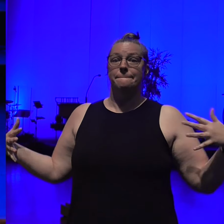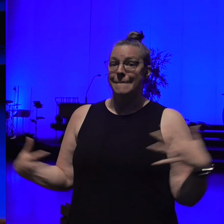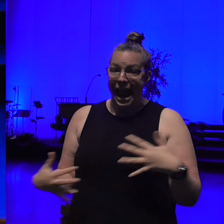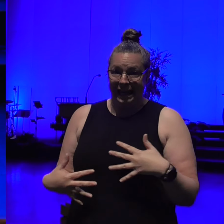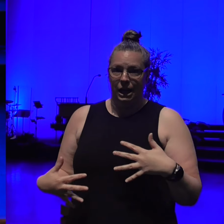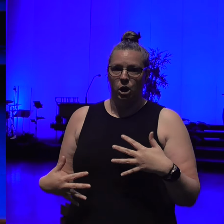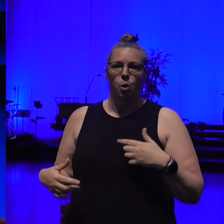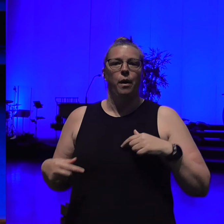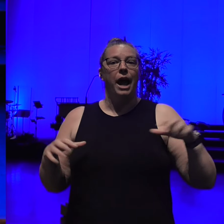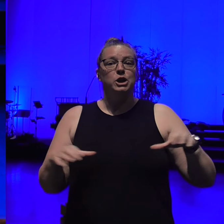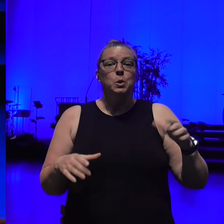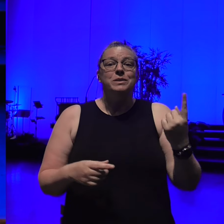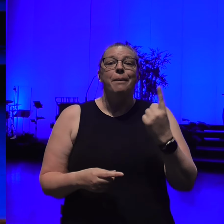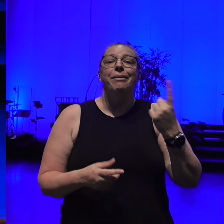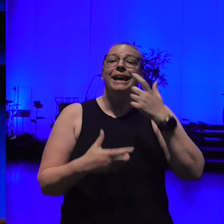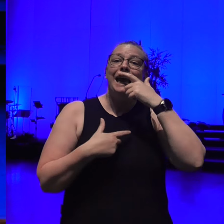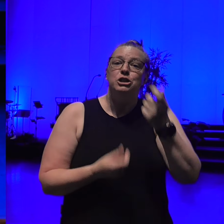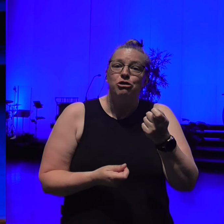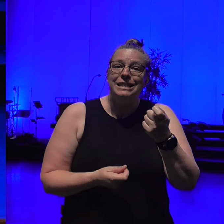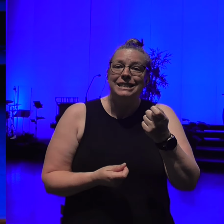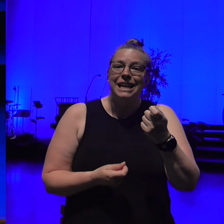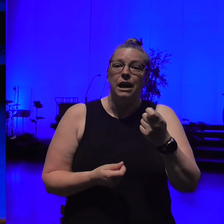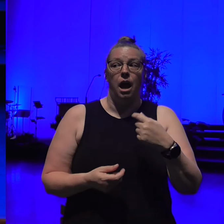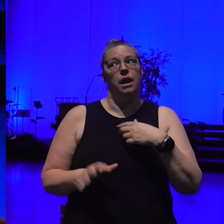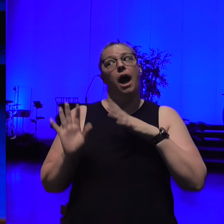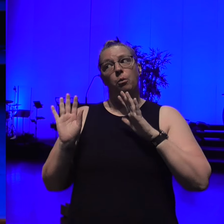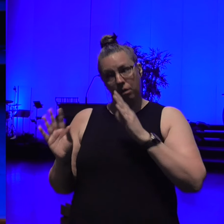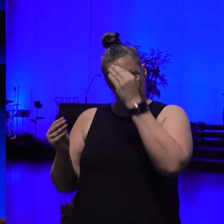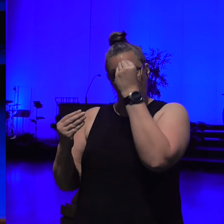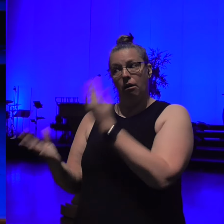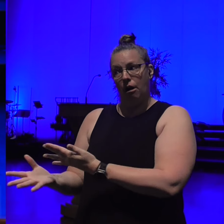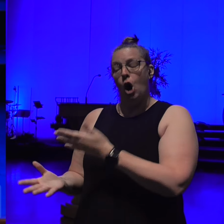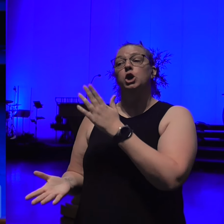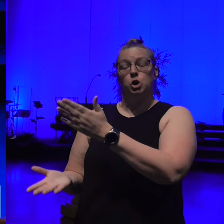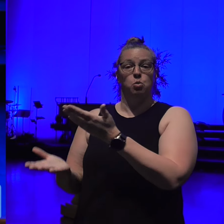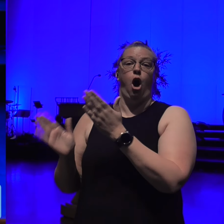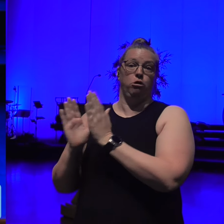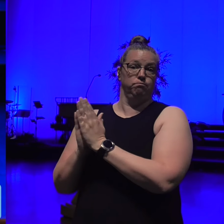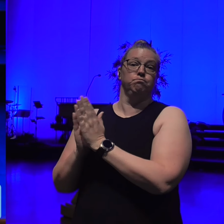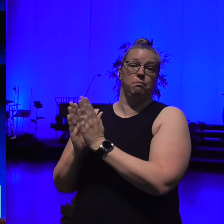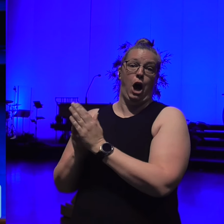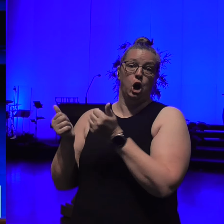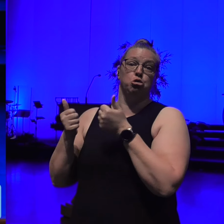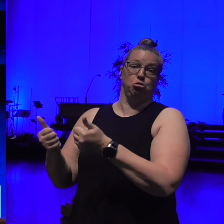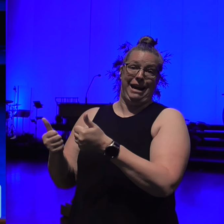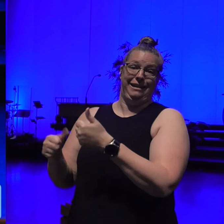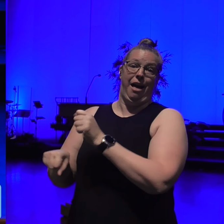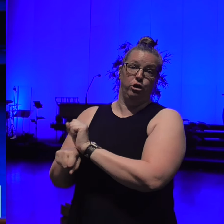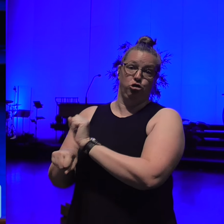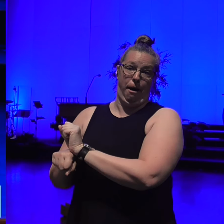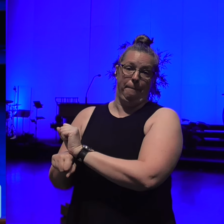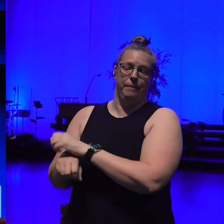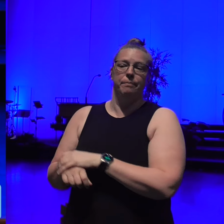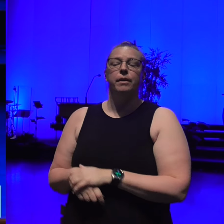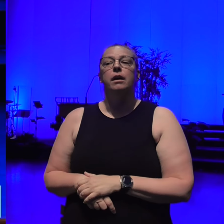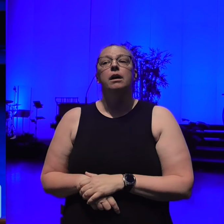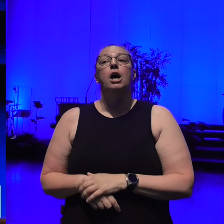interesante Y puedo decir que eres excelente en tu trabajo Así que por todos los medios sigue haciendo